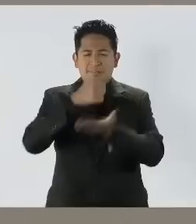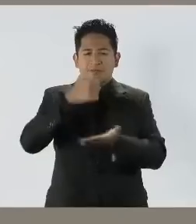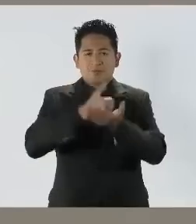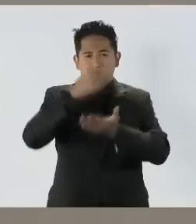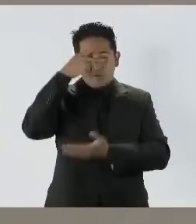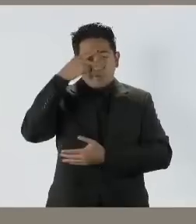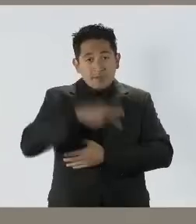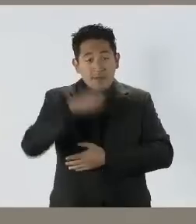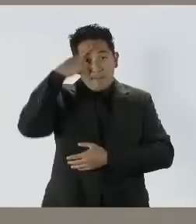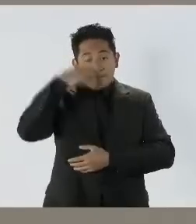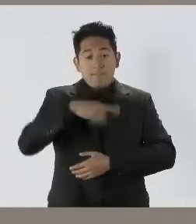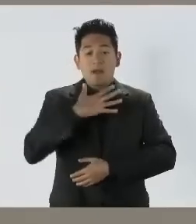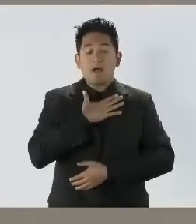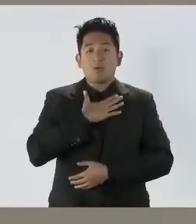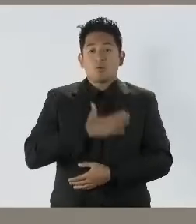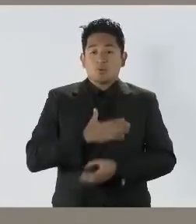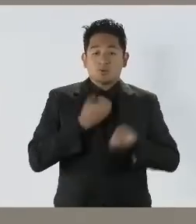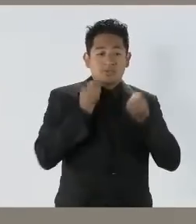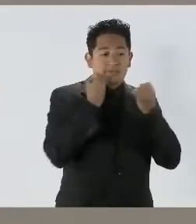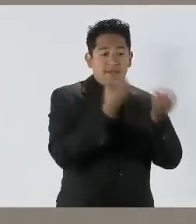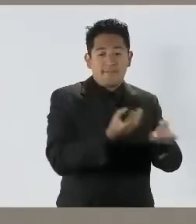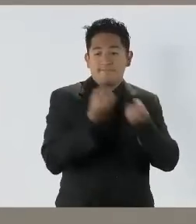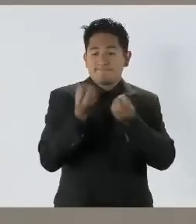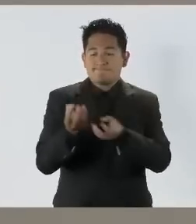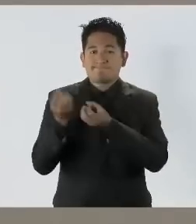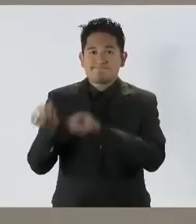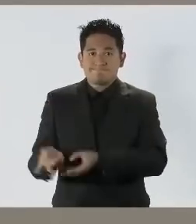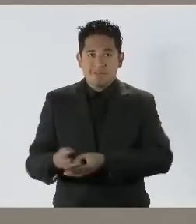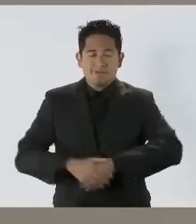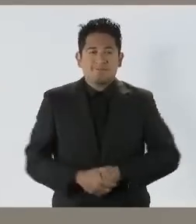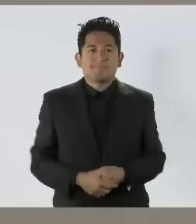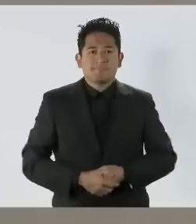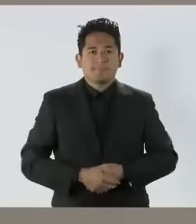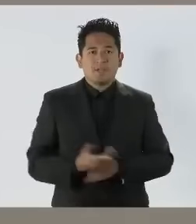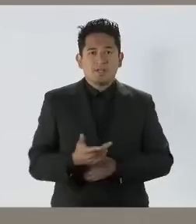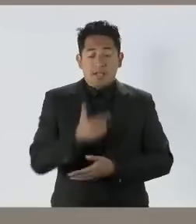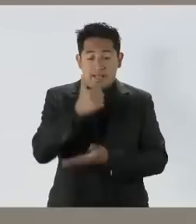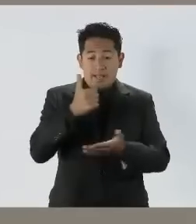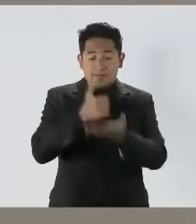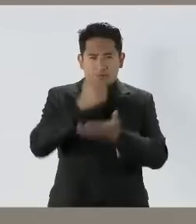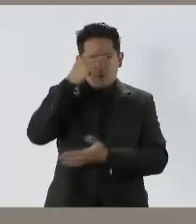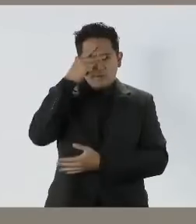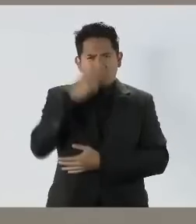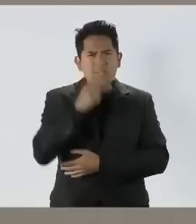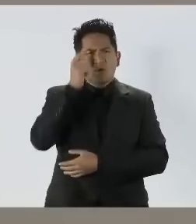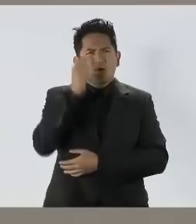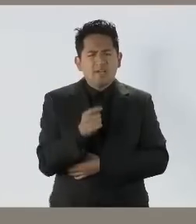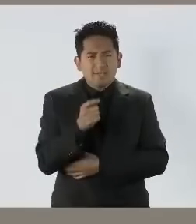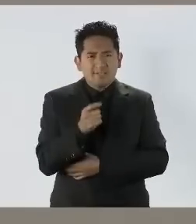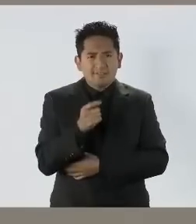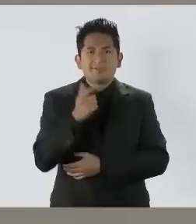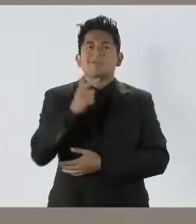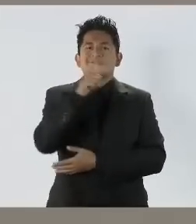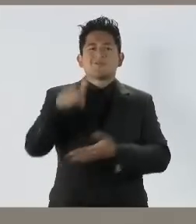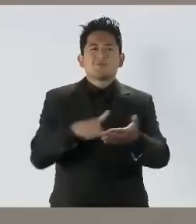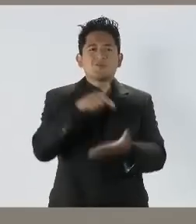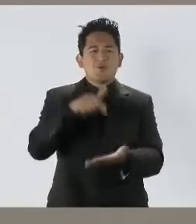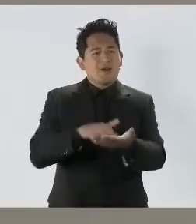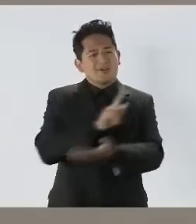justicia la ciudad es ejemplo de trabajo coordinado por la seguridad y la justicia